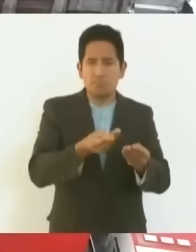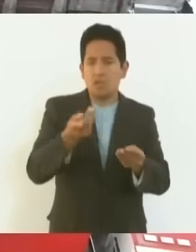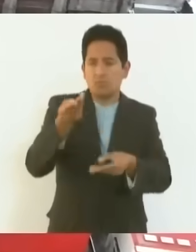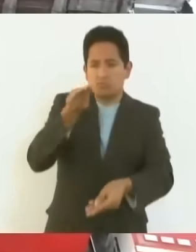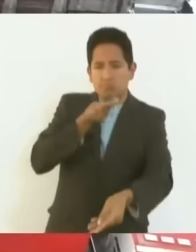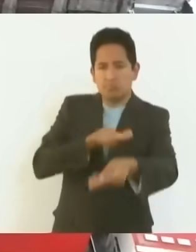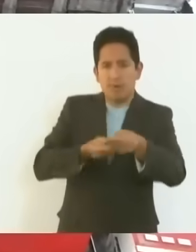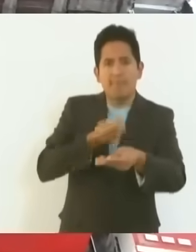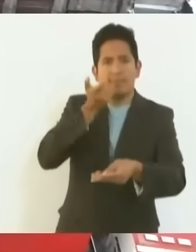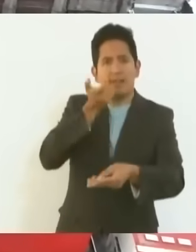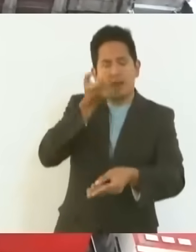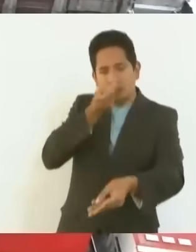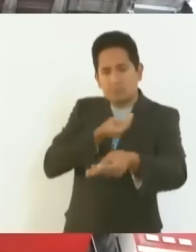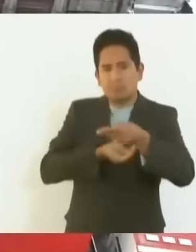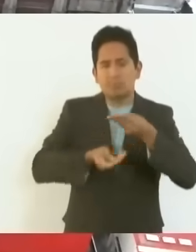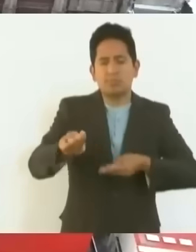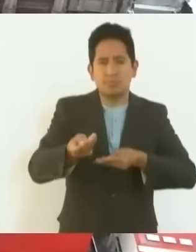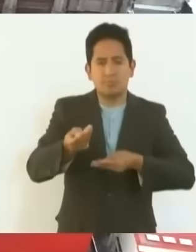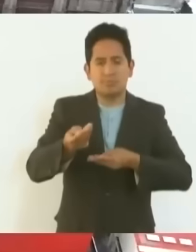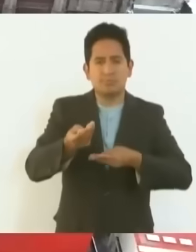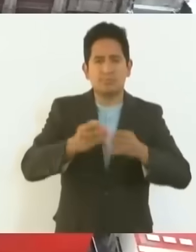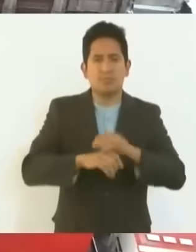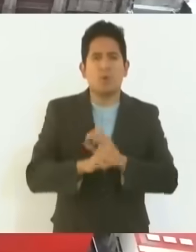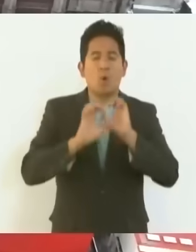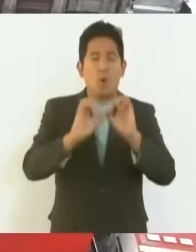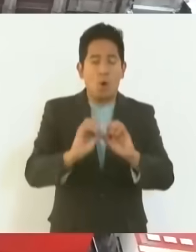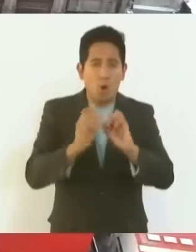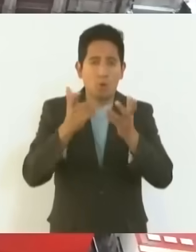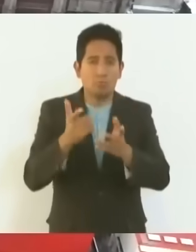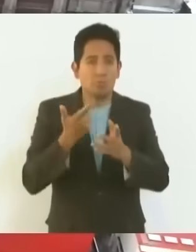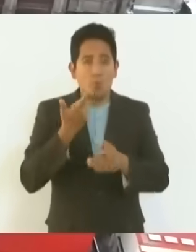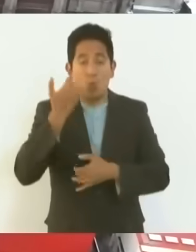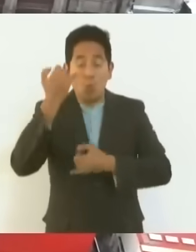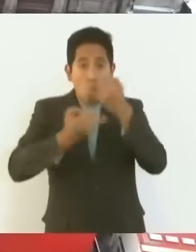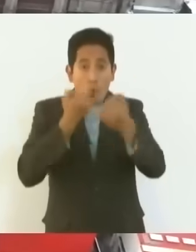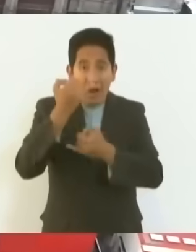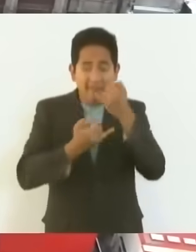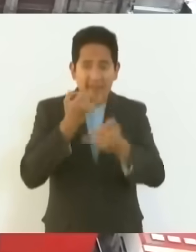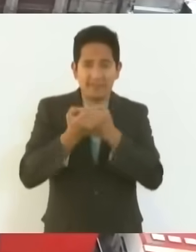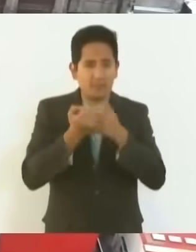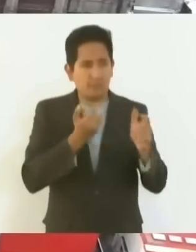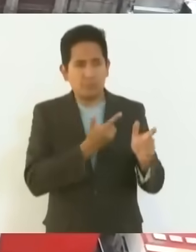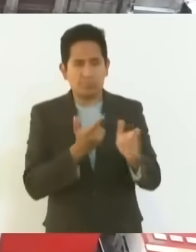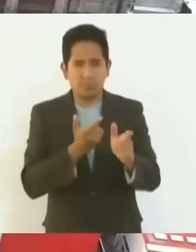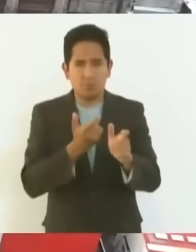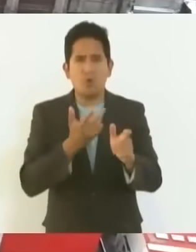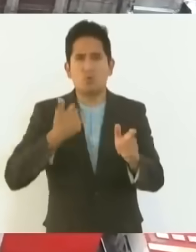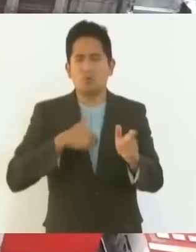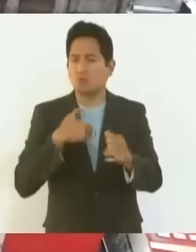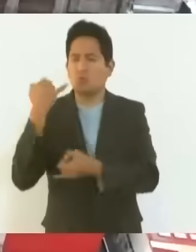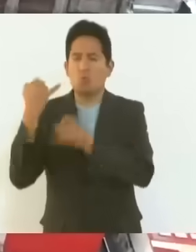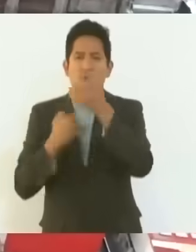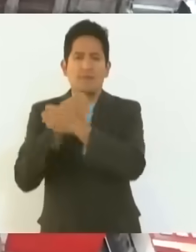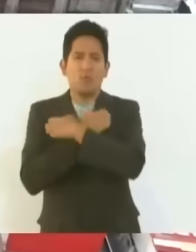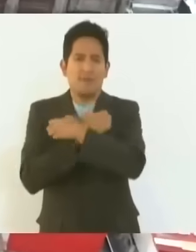dinero o a cambio de juguetes bélicos se les da un juguete educativo. Hemos logrado desde que